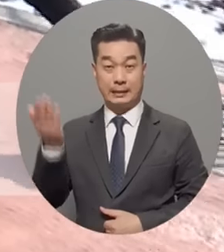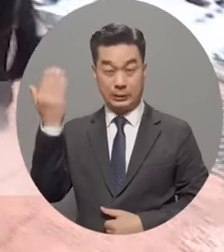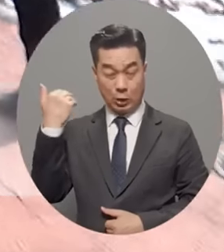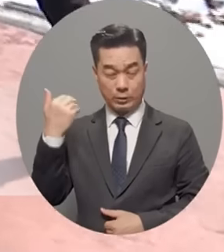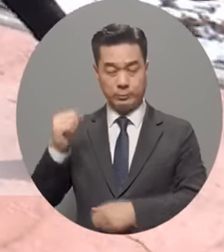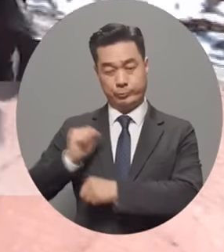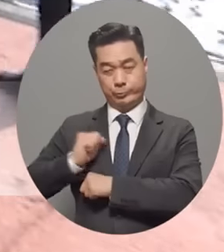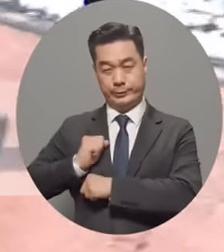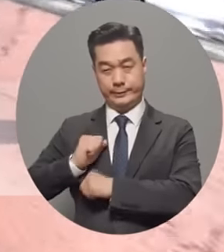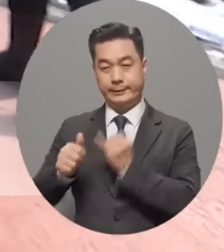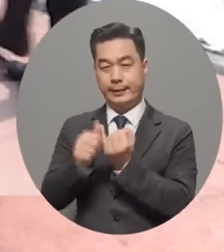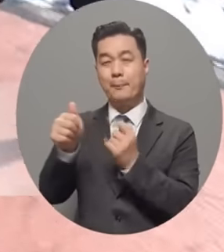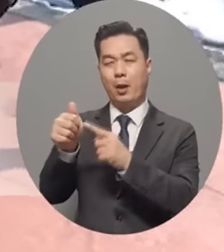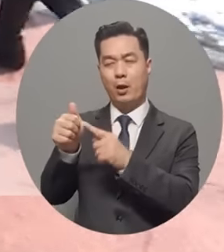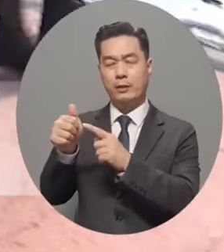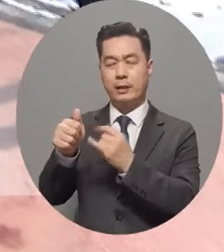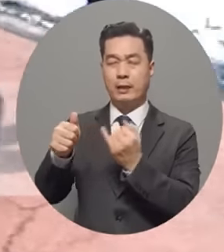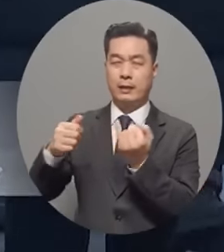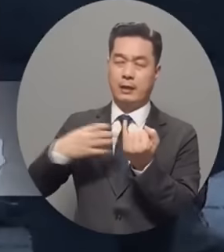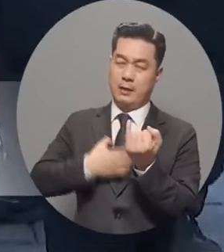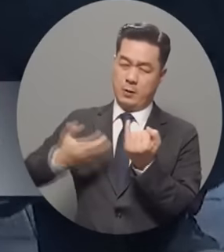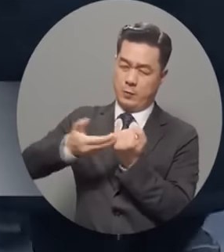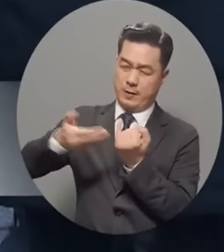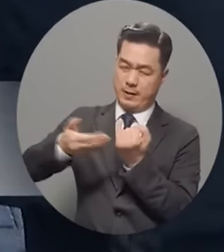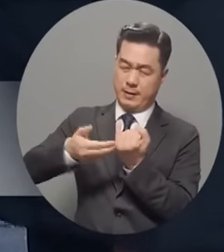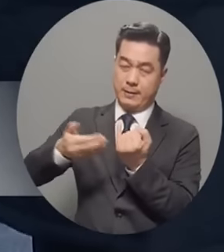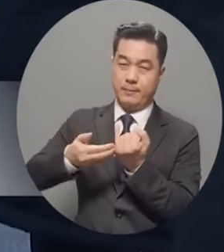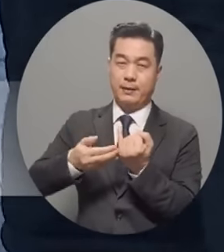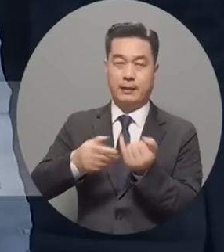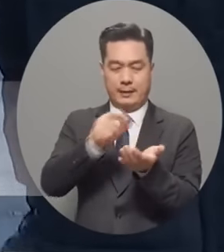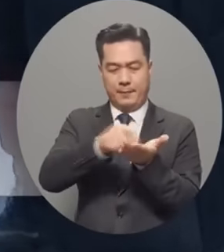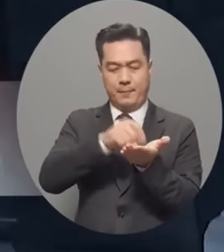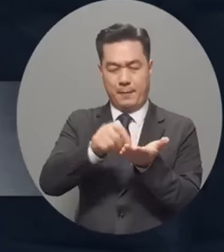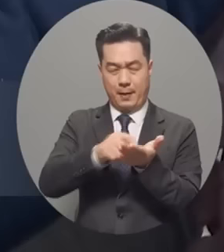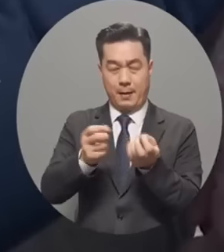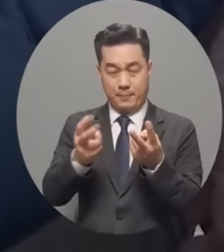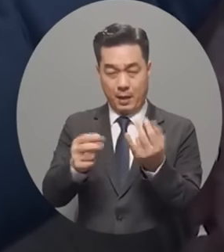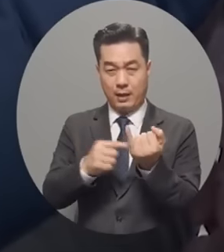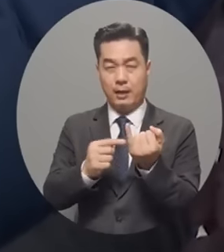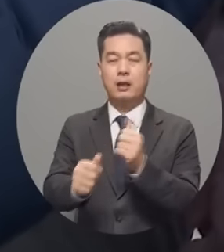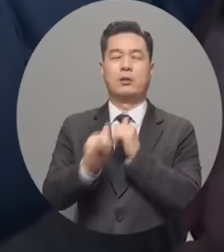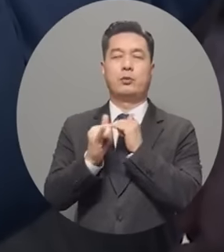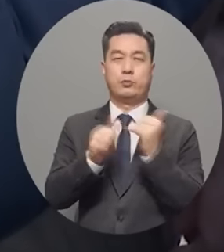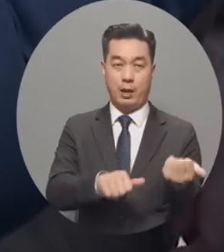(기자) 전직 군인 남편의 괴롭힘을 폭로하고 숨진 임 모 씨의 유족이 오늘